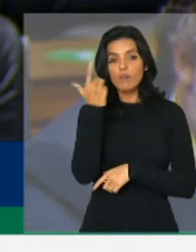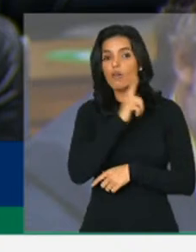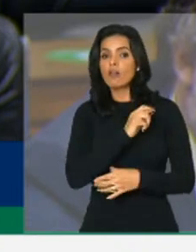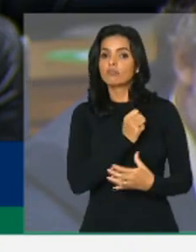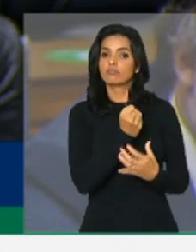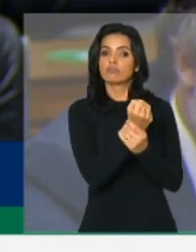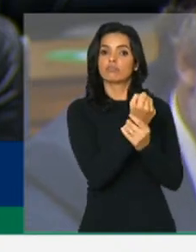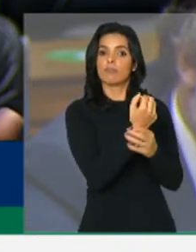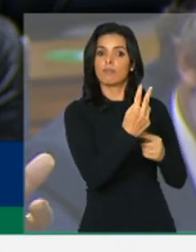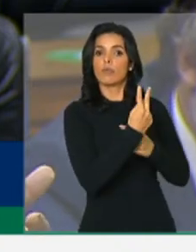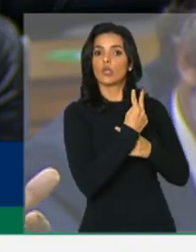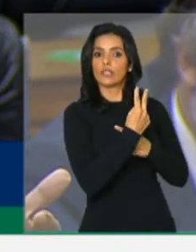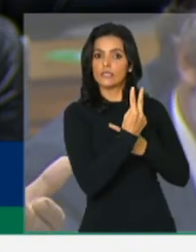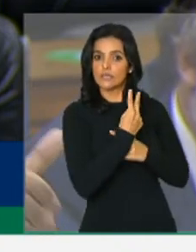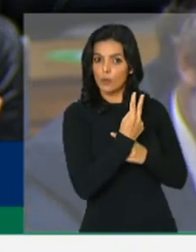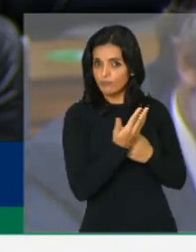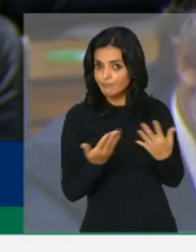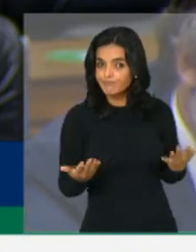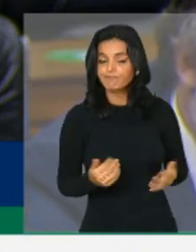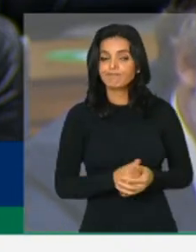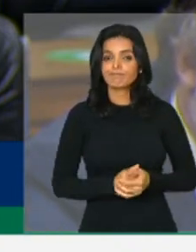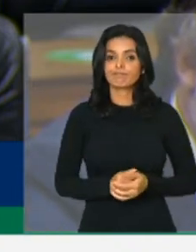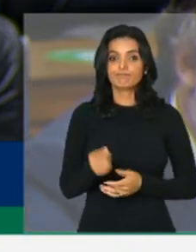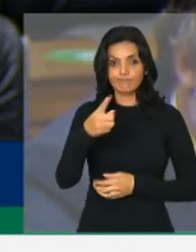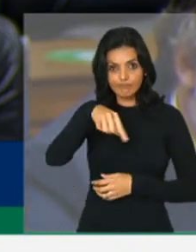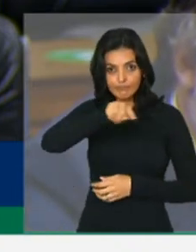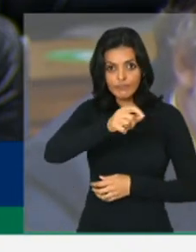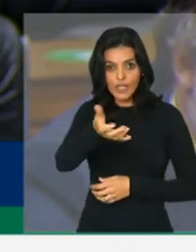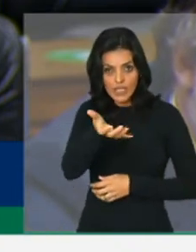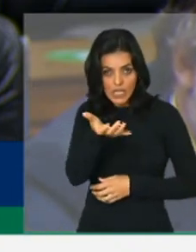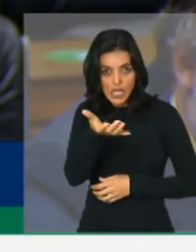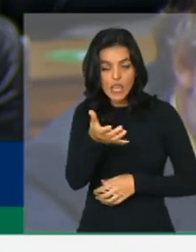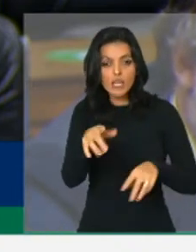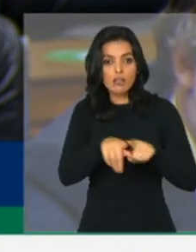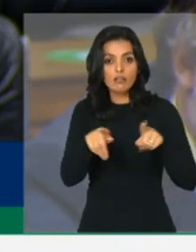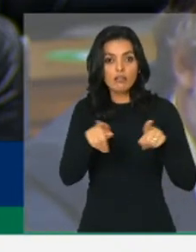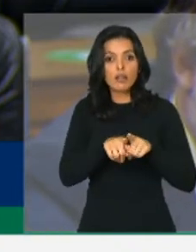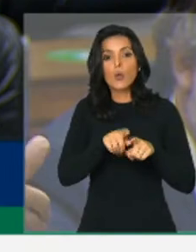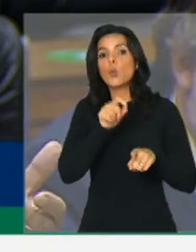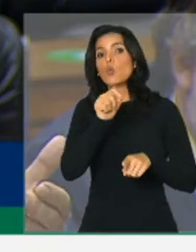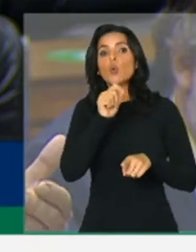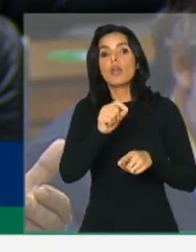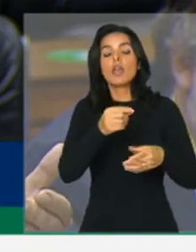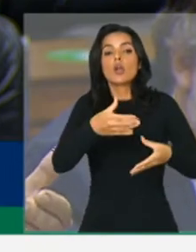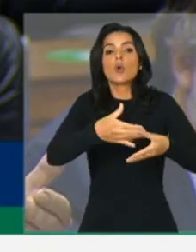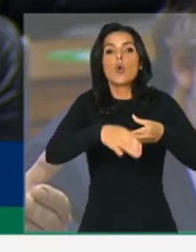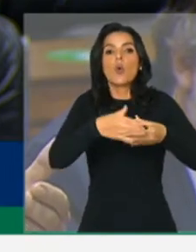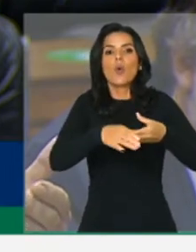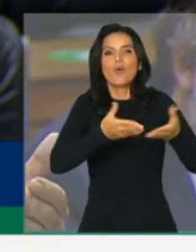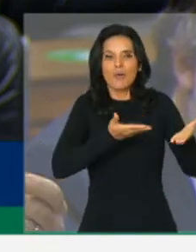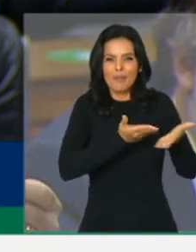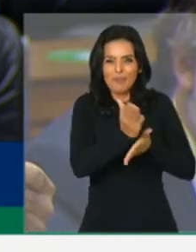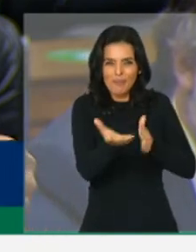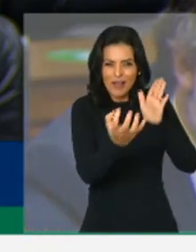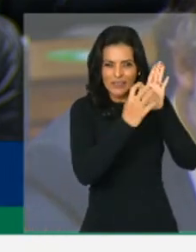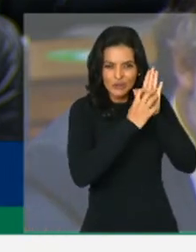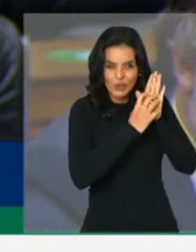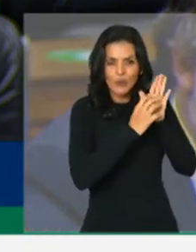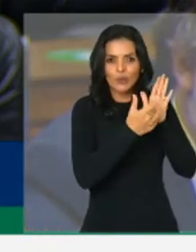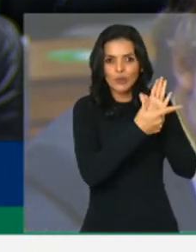TRABALHAR E OS CONCURSADOS ESTÃO AÍ AGUARDANDO O VOTO É NÃO. -- [DEPUTADO]: PL, SENHOR PRESIDENTE. -- [PRESIDENTE]: PL, DEPUTADO SÉRGIO. -- [DEPUTADA]: PL NÃO,